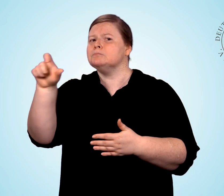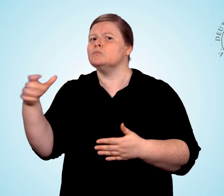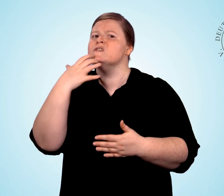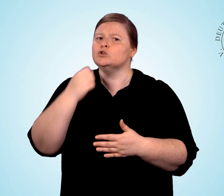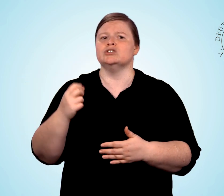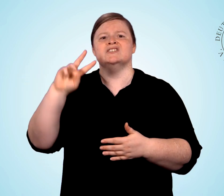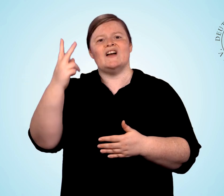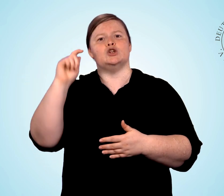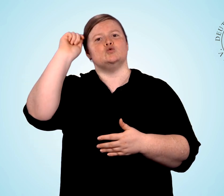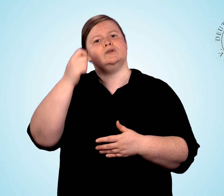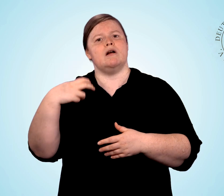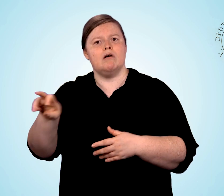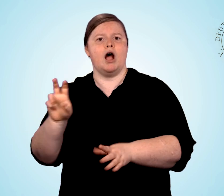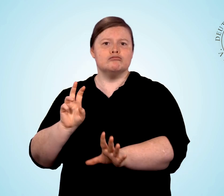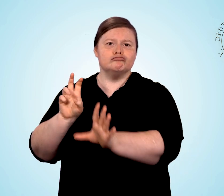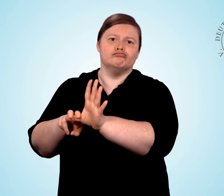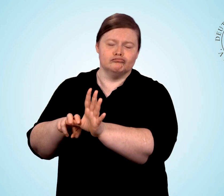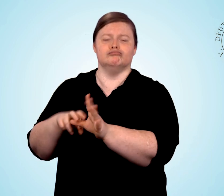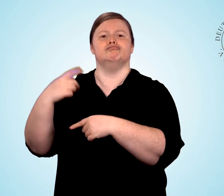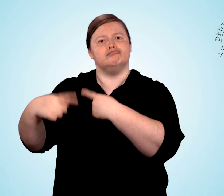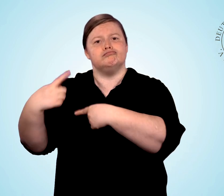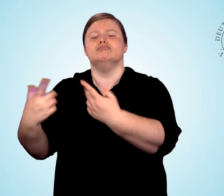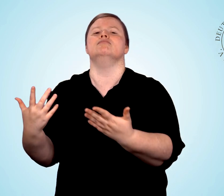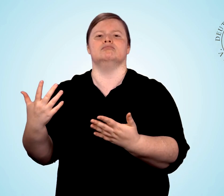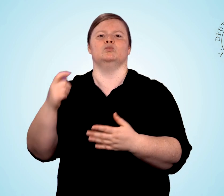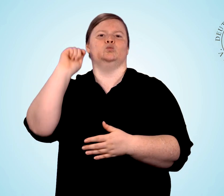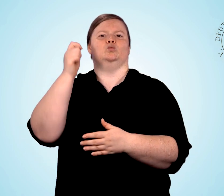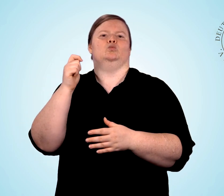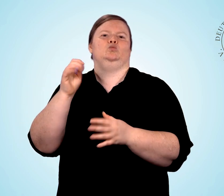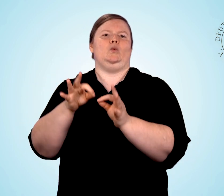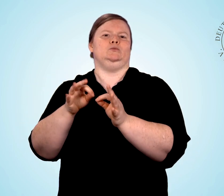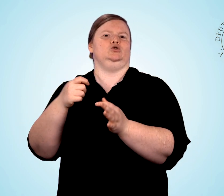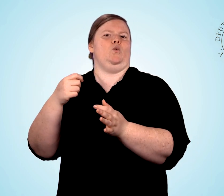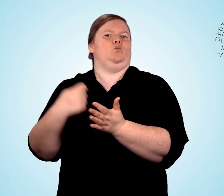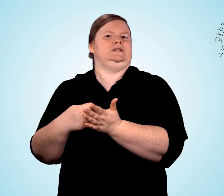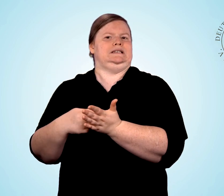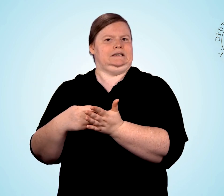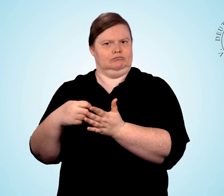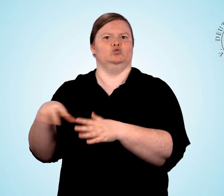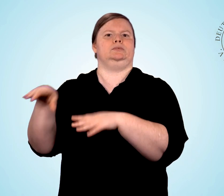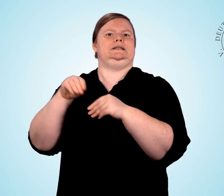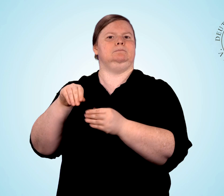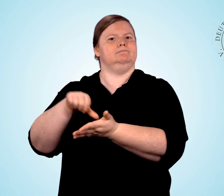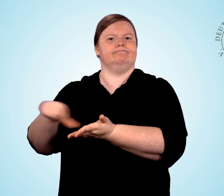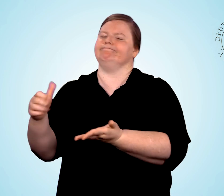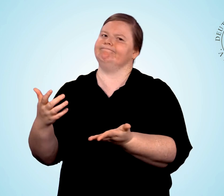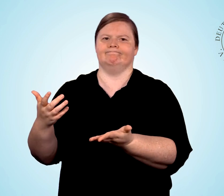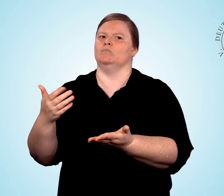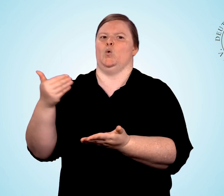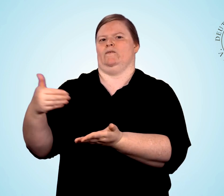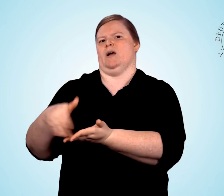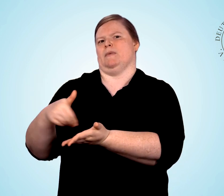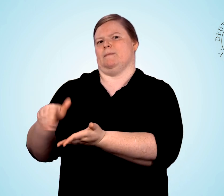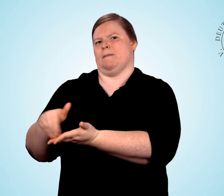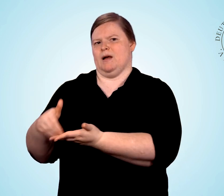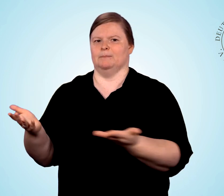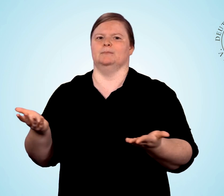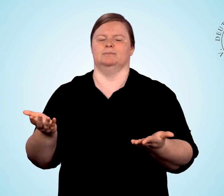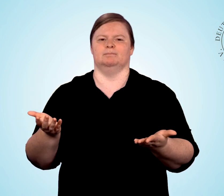für den 2. Studiengang meistens nicht akzeptiert bzw. übernommen wurden.